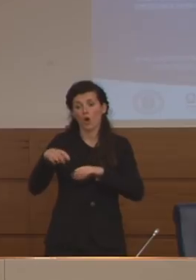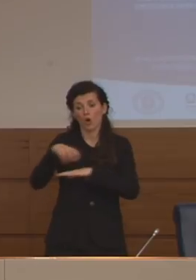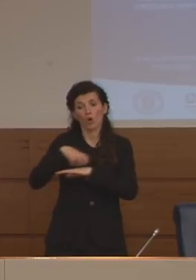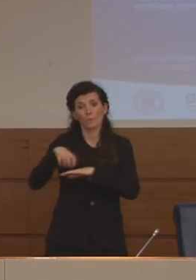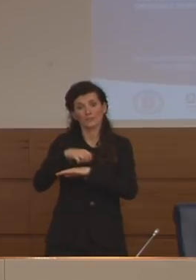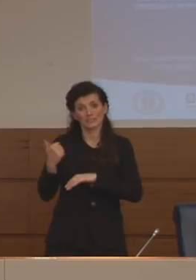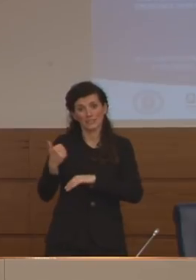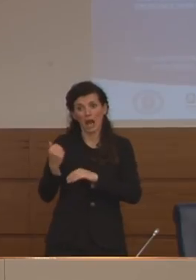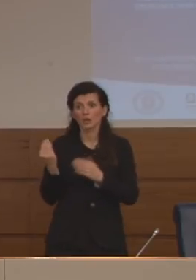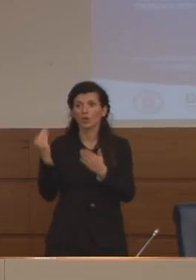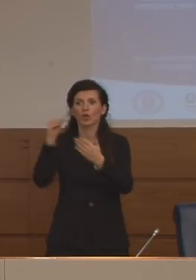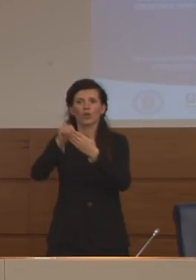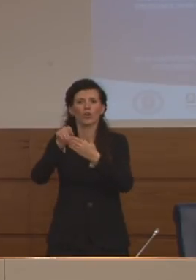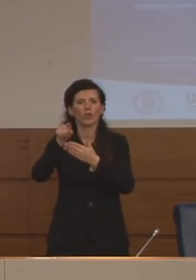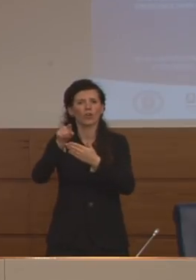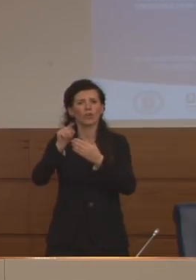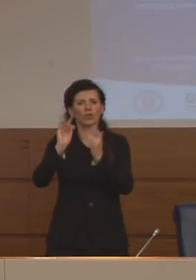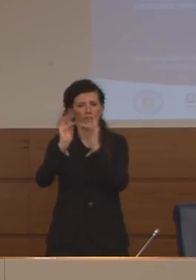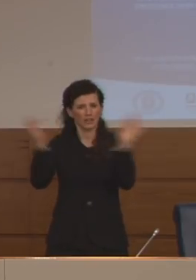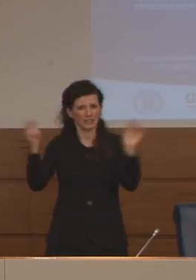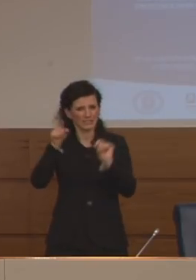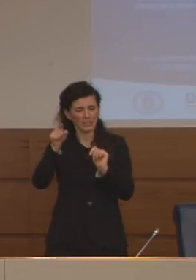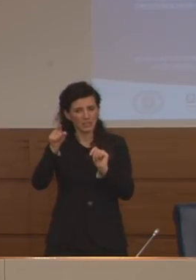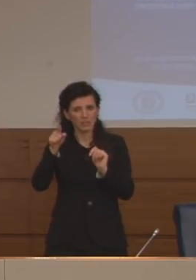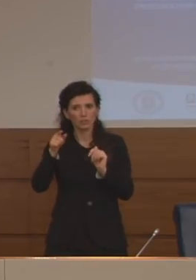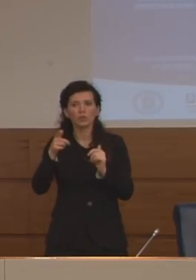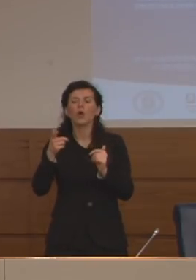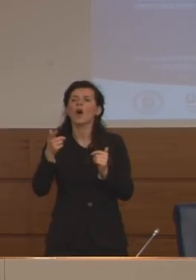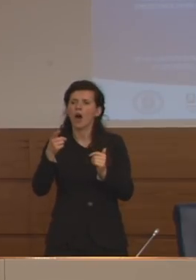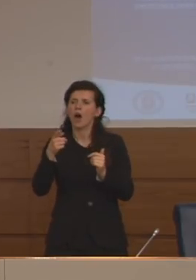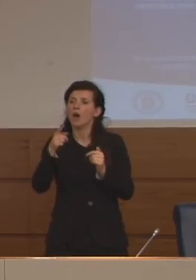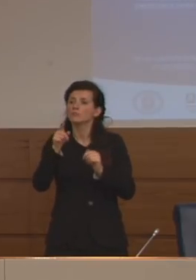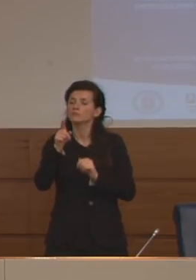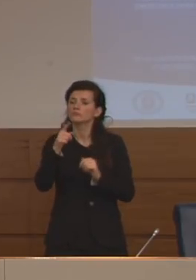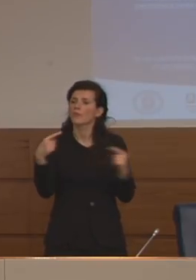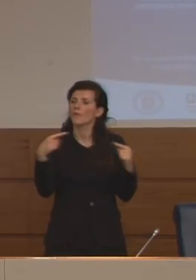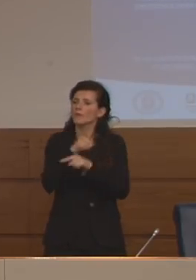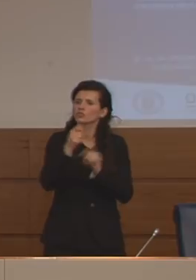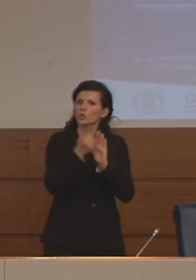di monitoraggio è il dato riscontrato con le Regioni. Adesso verificheremo e vi